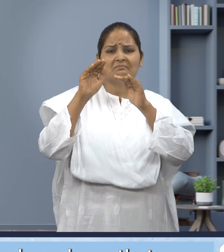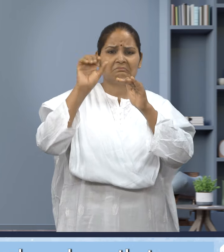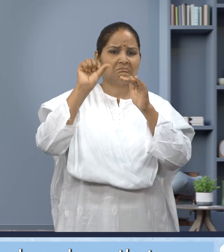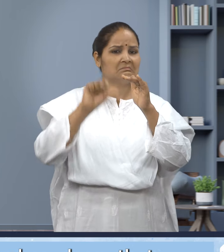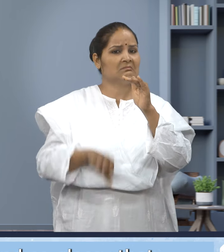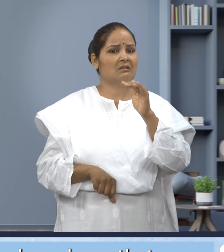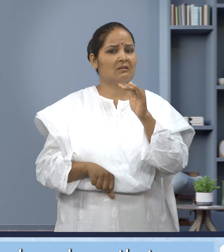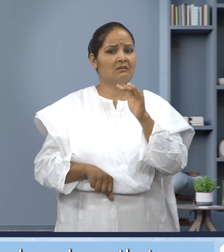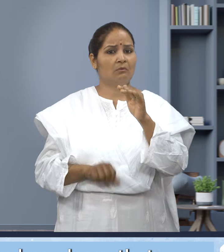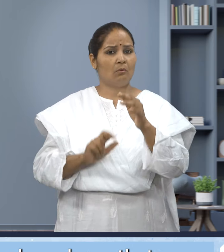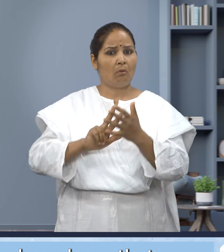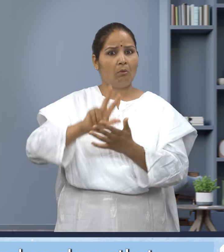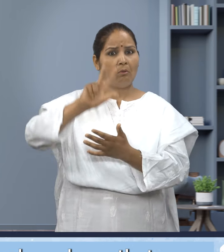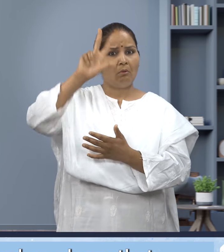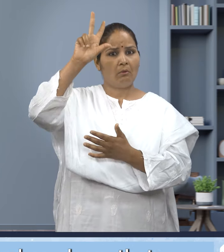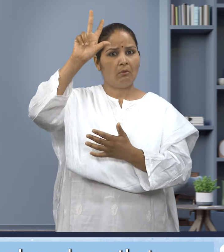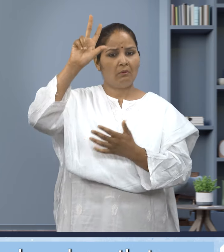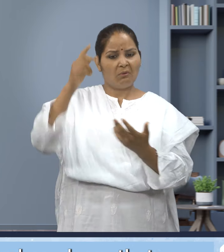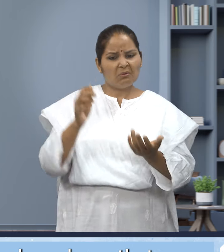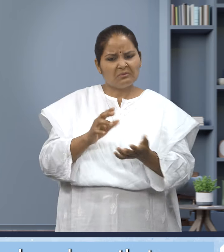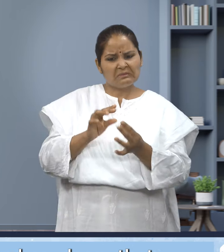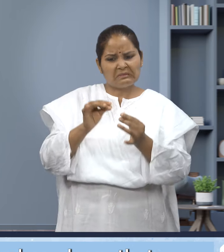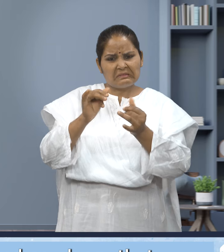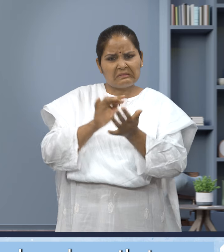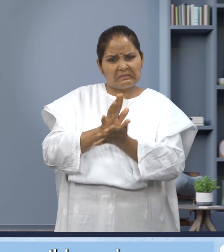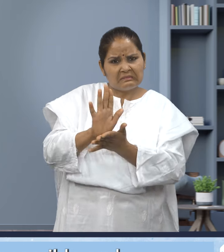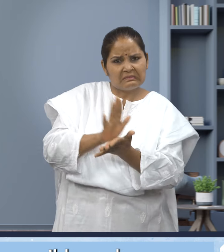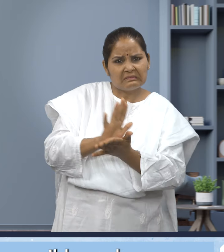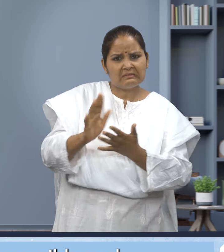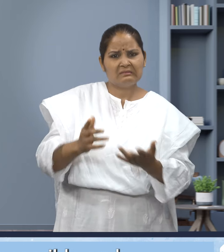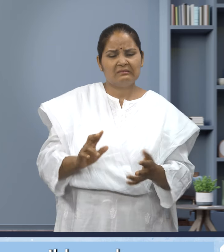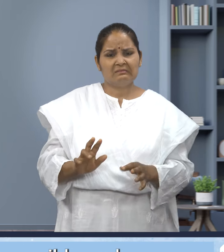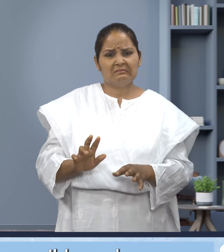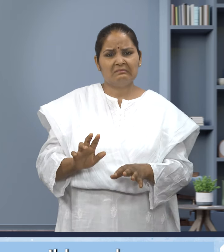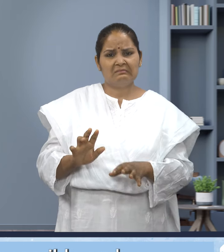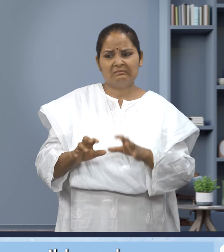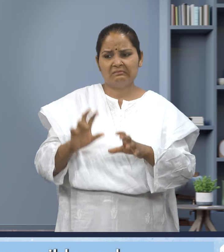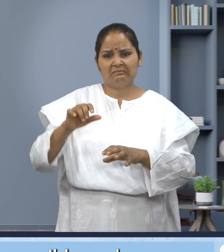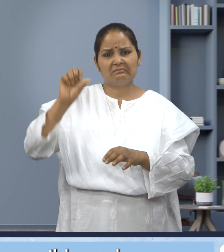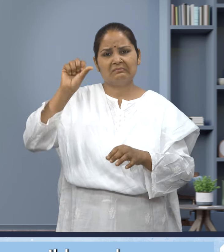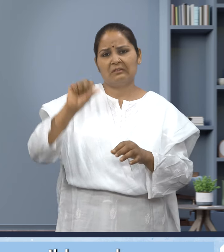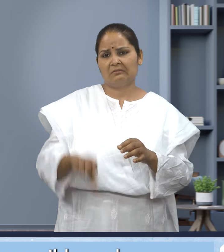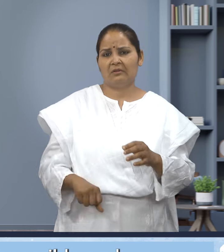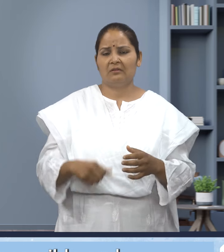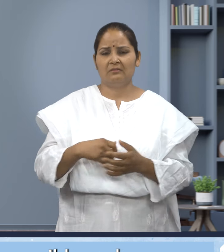ఈ స్థంభం చాలా ఎత్తుగా, చాల నులుపుగ ఉండడం వల్ల దానిని ఎక్కడం అసాధ్యమని అనుకుంటున్నాయి.